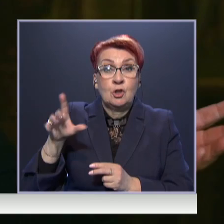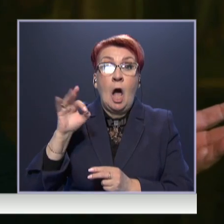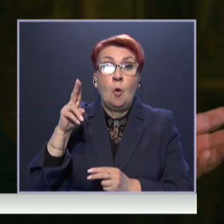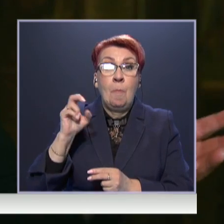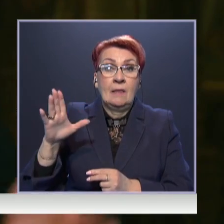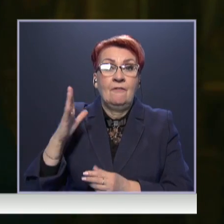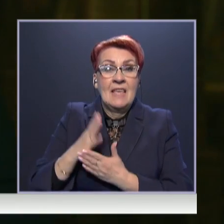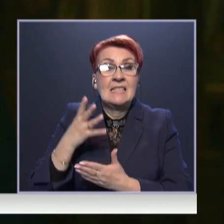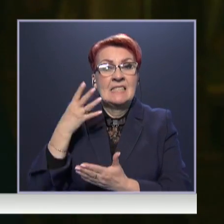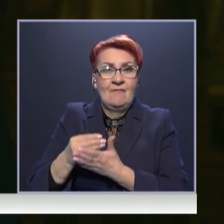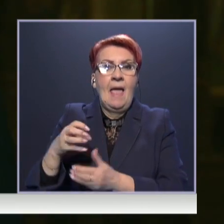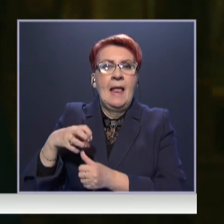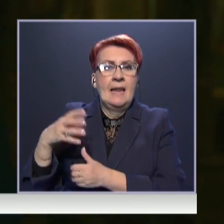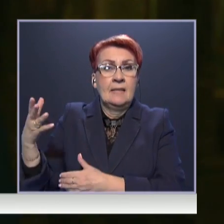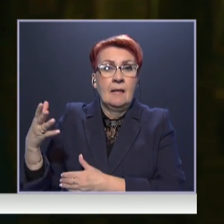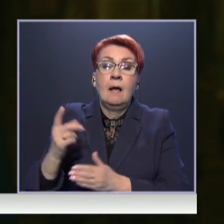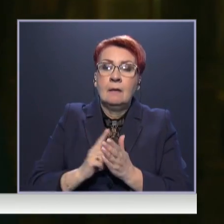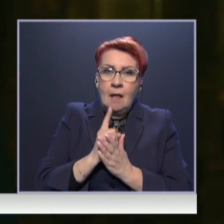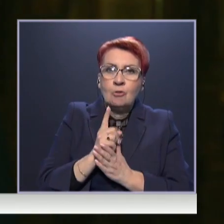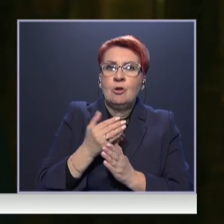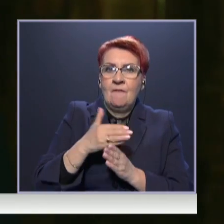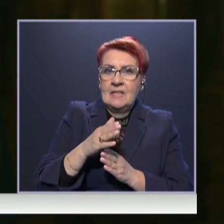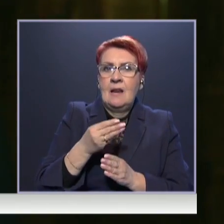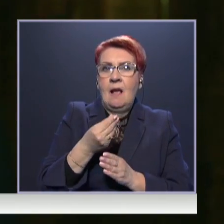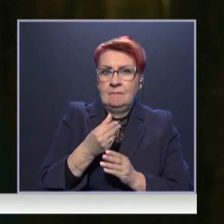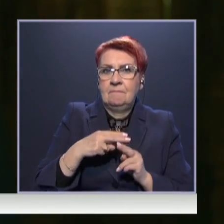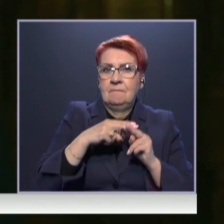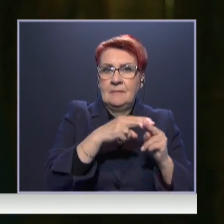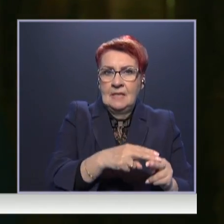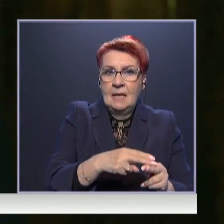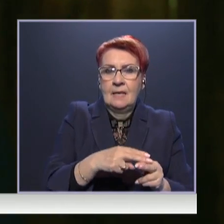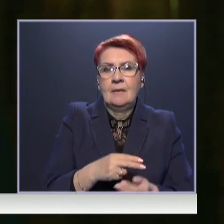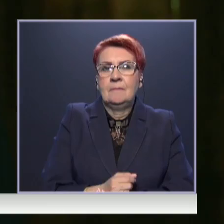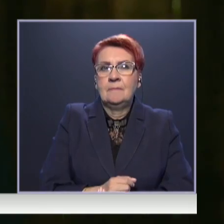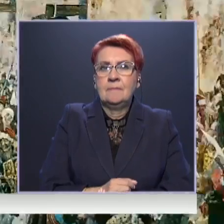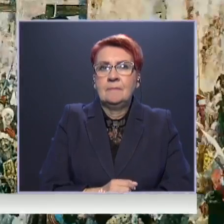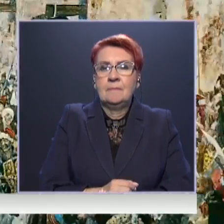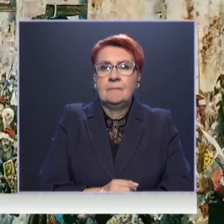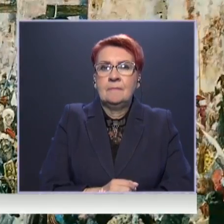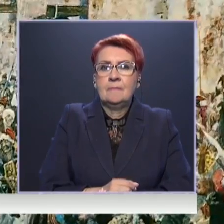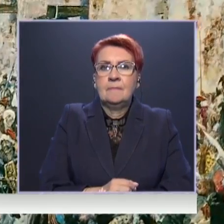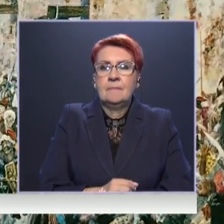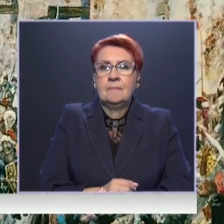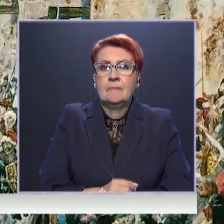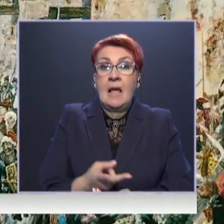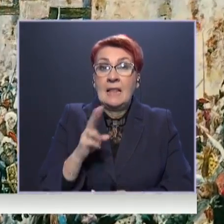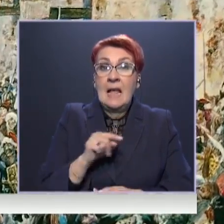Элита стала выделять деньги на вооружение Всероссийского сопротивления Но вот для того чтобы под стенами